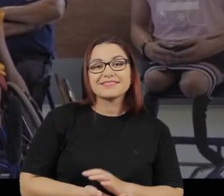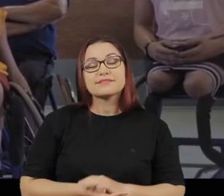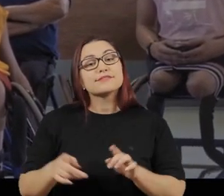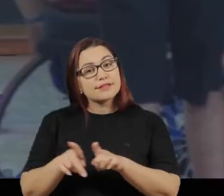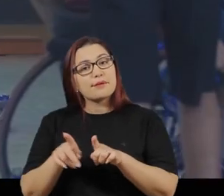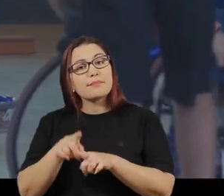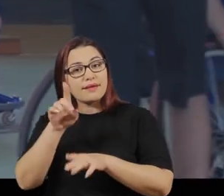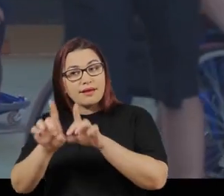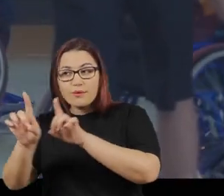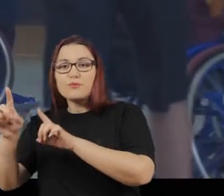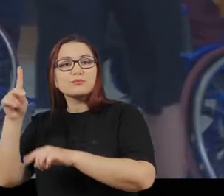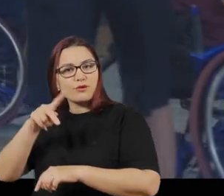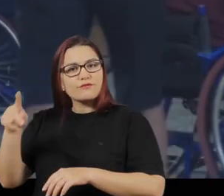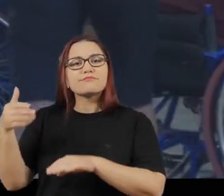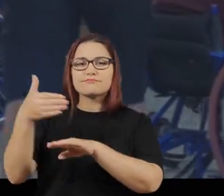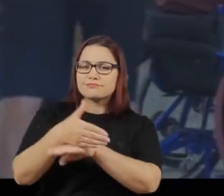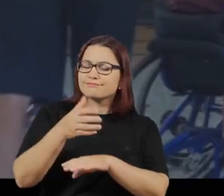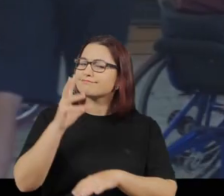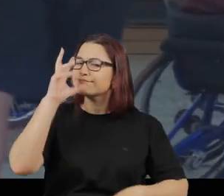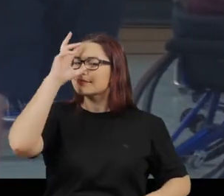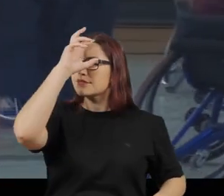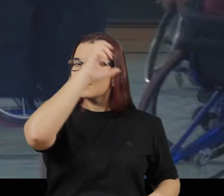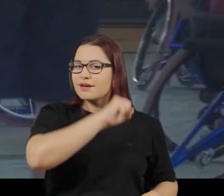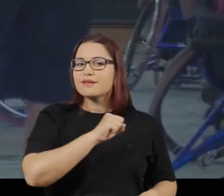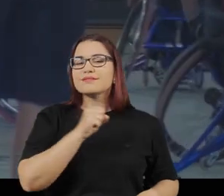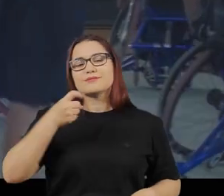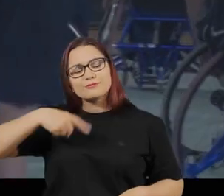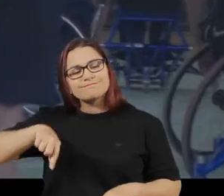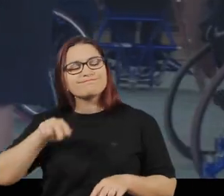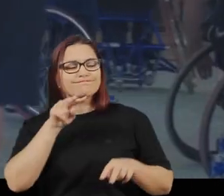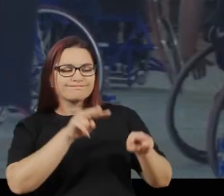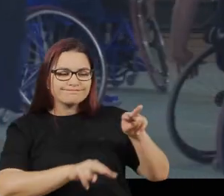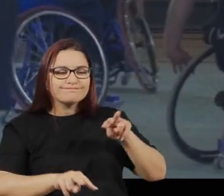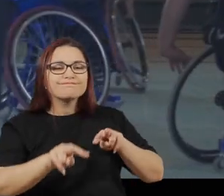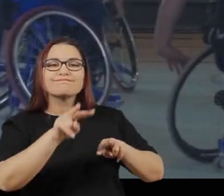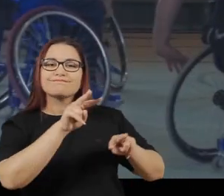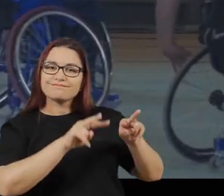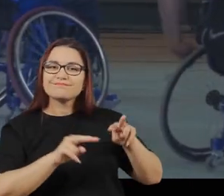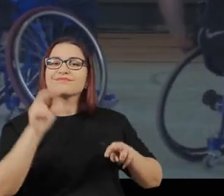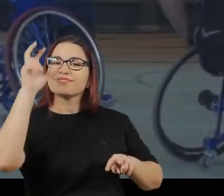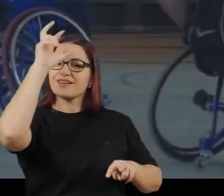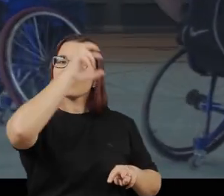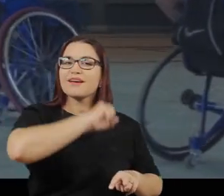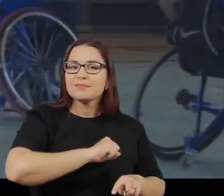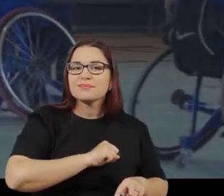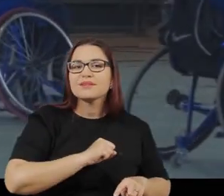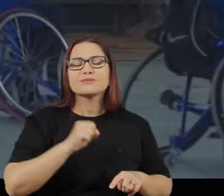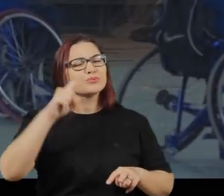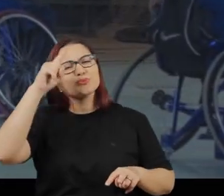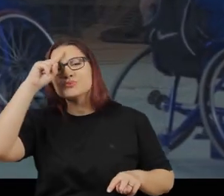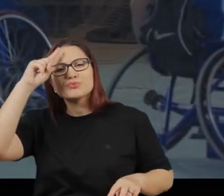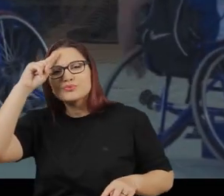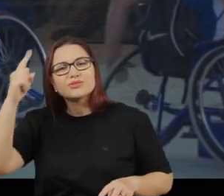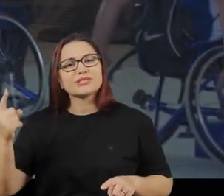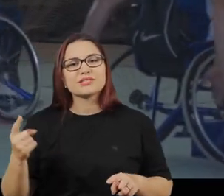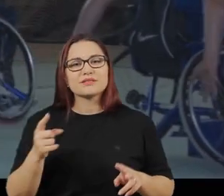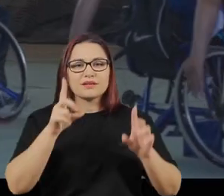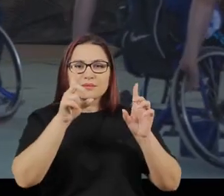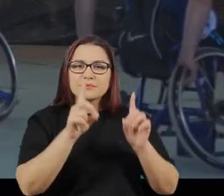Para os professores que atuam é um grande aprendizado, a gente está sempre aprendendo a cada dia, todos os dias, seja com as pessoas com deficiência visual,